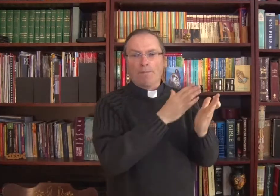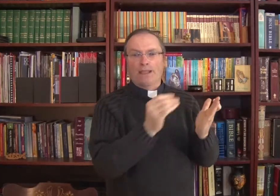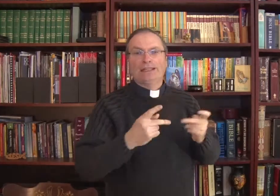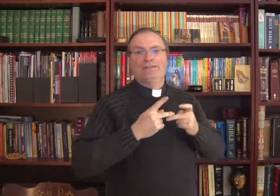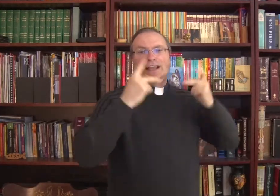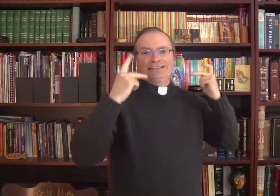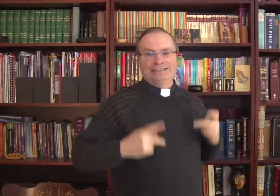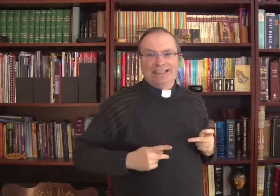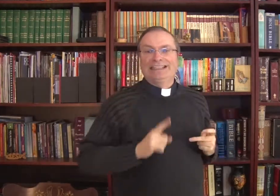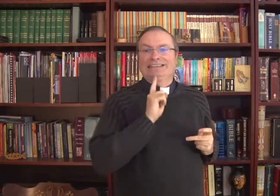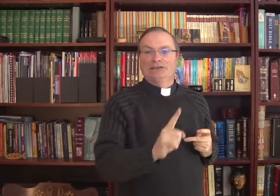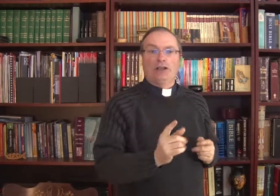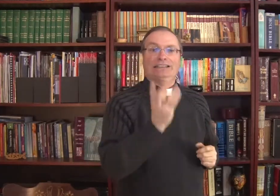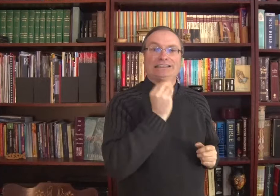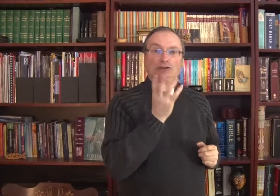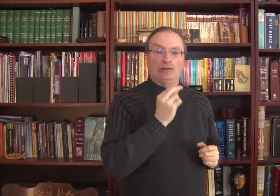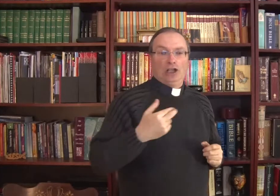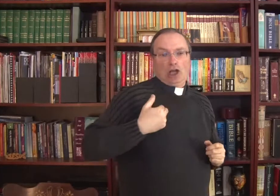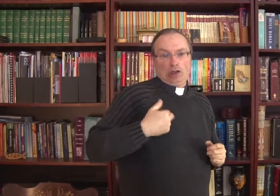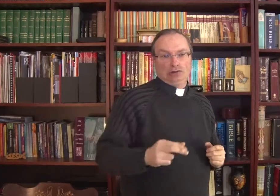et les pharisiens qui sont les juifs religieux